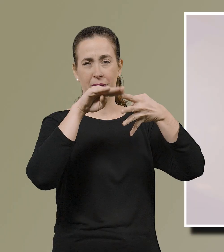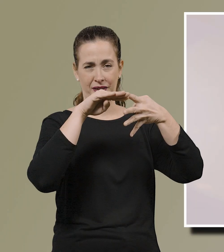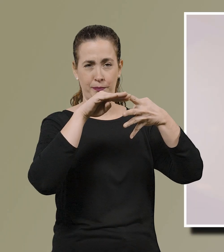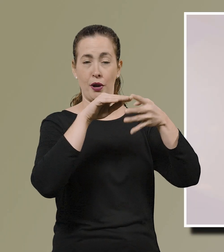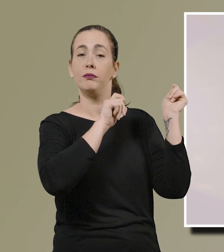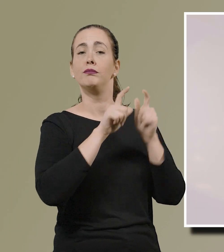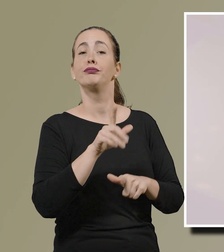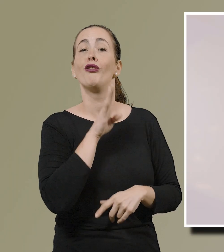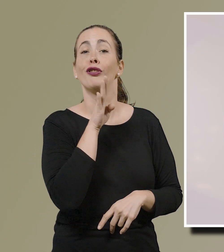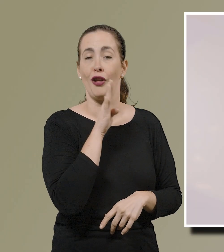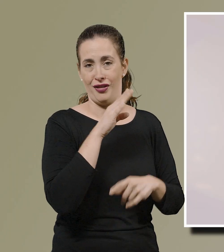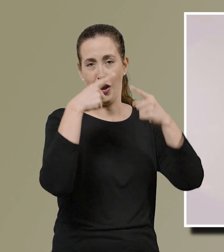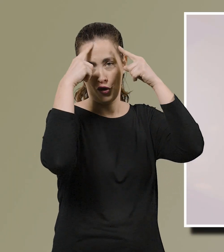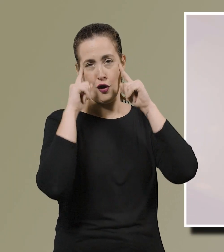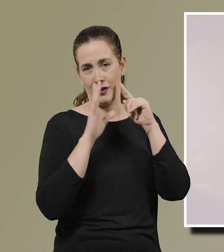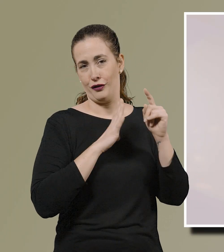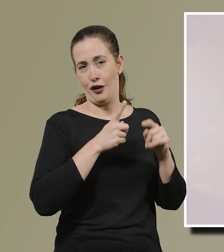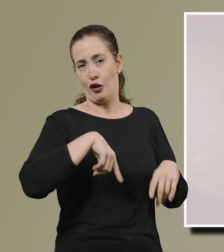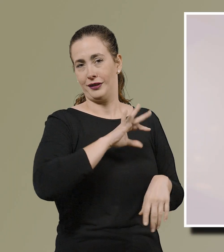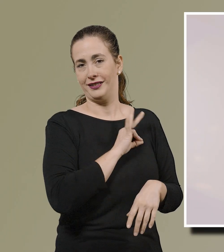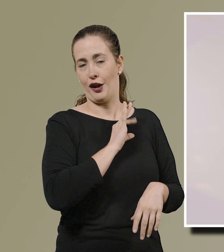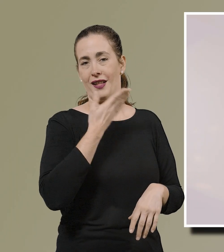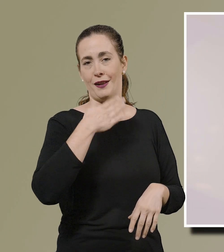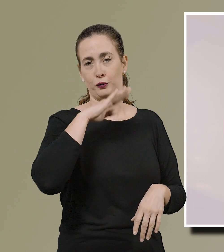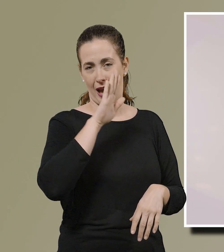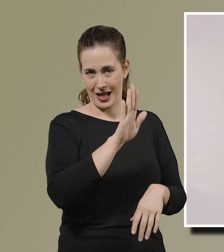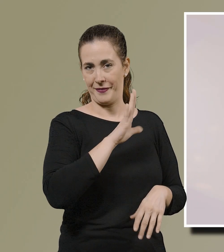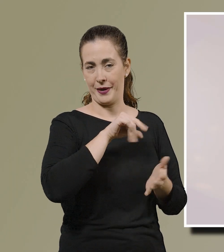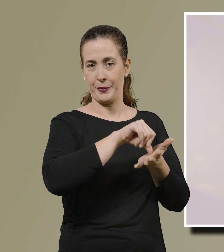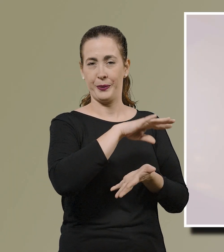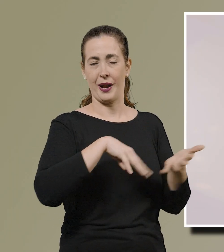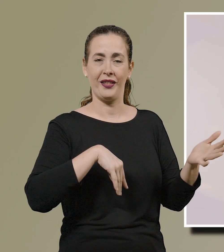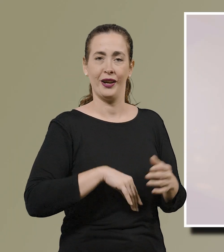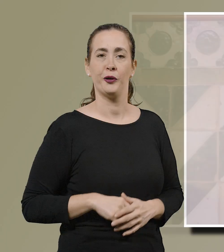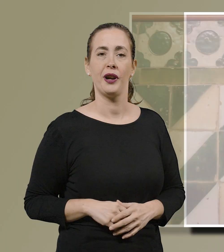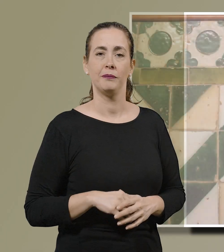procedeixen del convent de Nostra Senyora de Jerusalem de Barcelona.